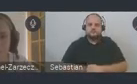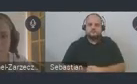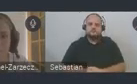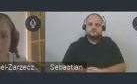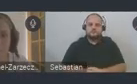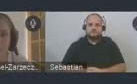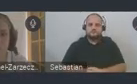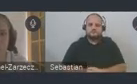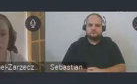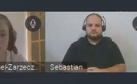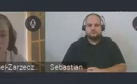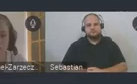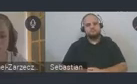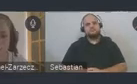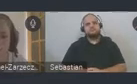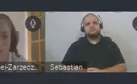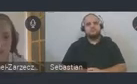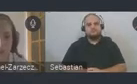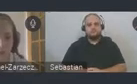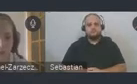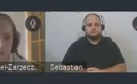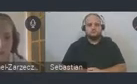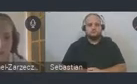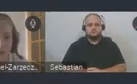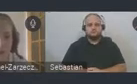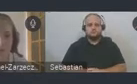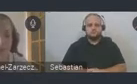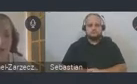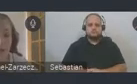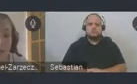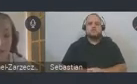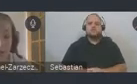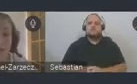Mamy już ekran udostępniony. Zobaczcie, mamy już sporo odpowiedzi.